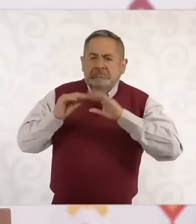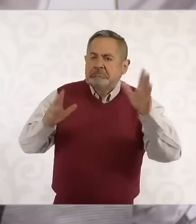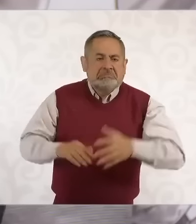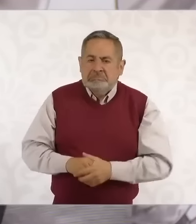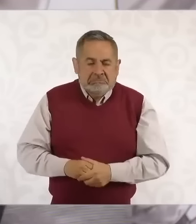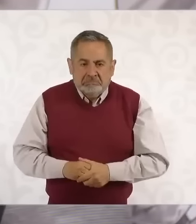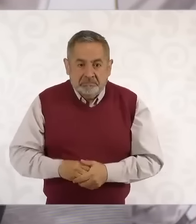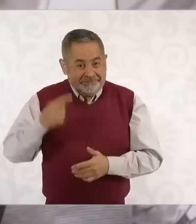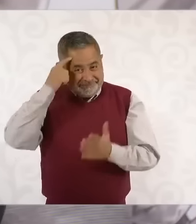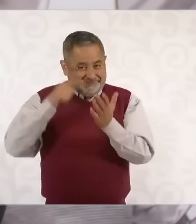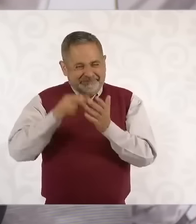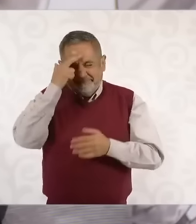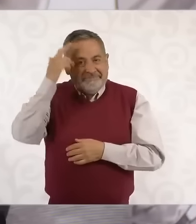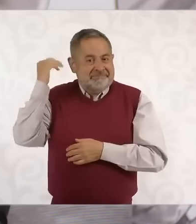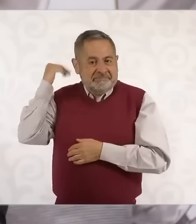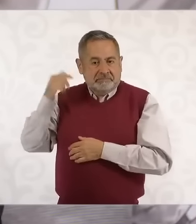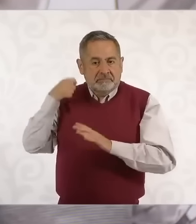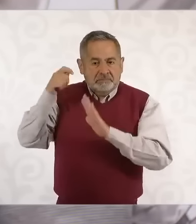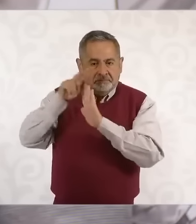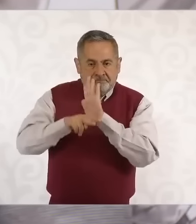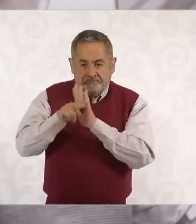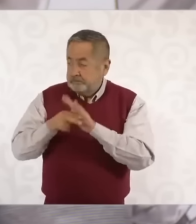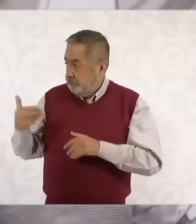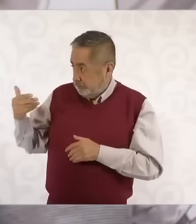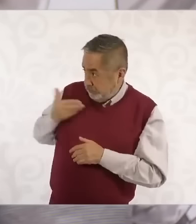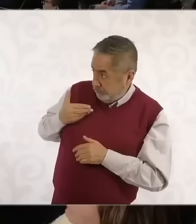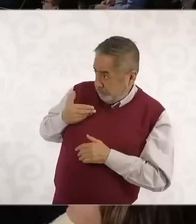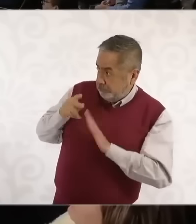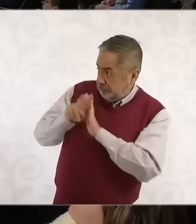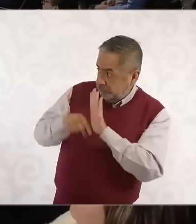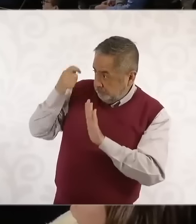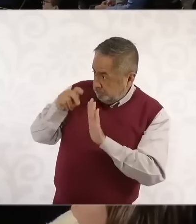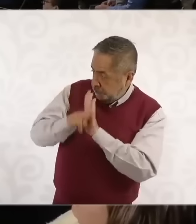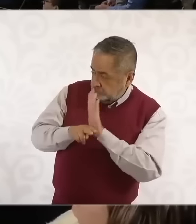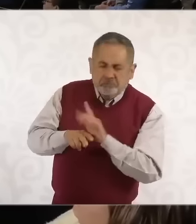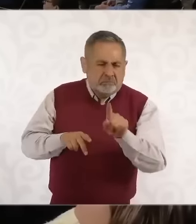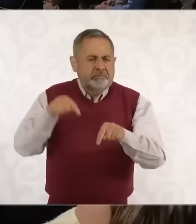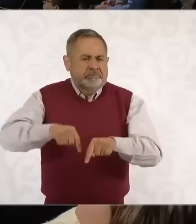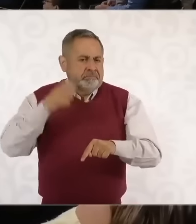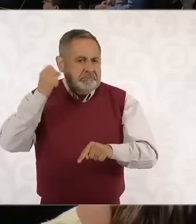hicimos un video que nos lo pidió la presidenta que lo exhibiéramos incluso aquí en la mañanera,